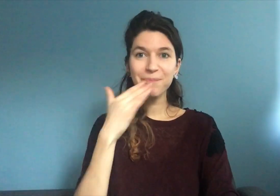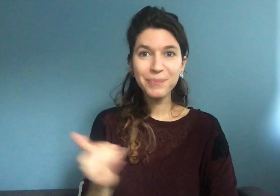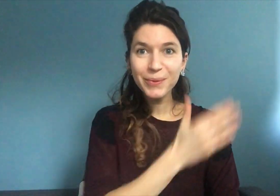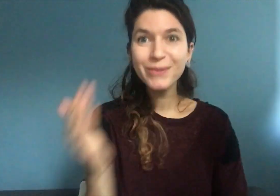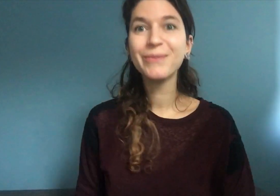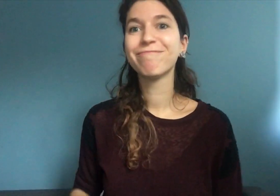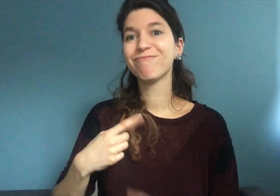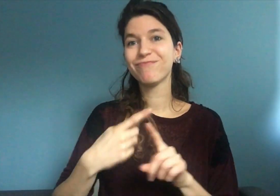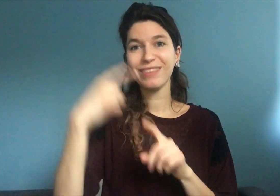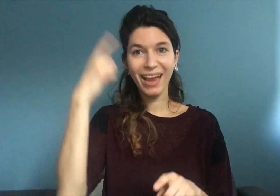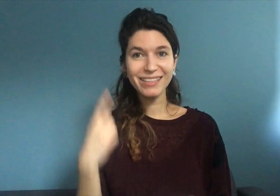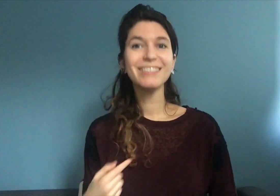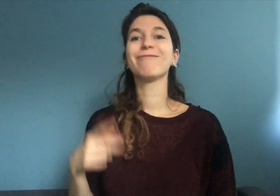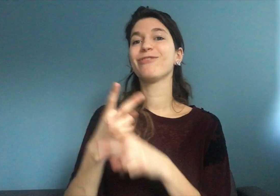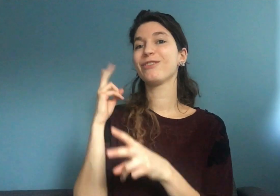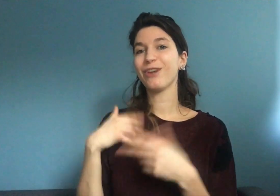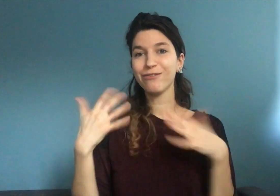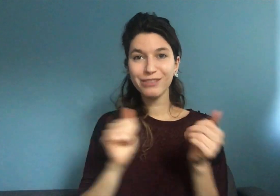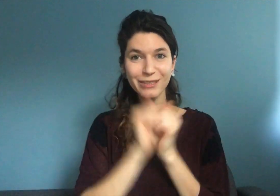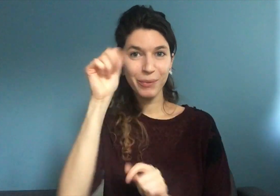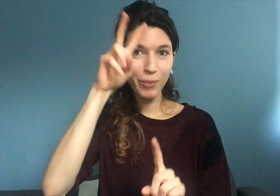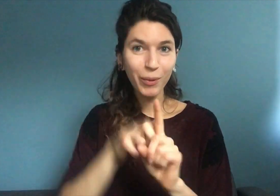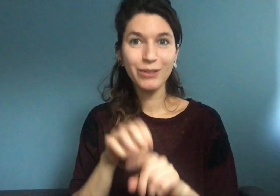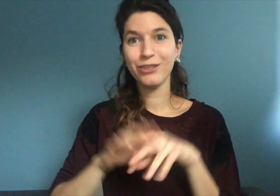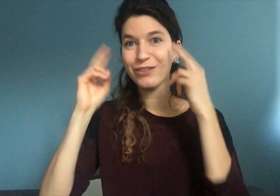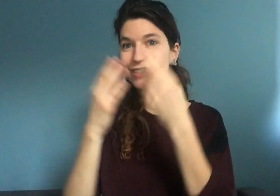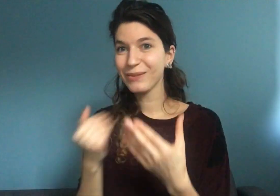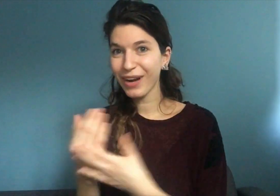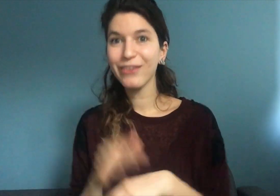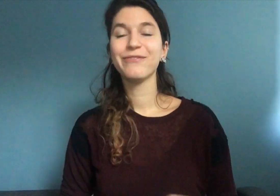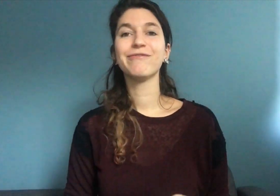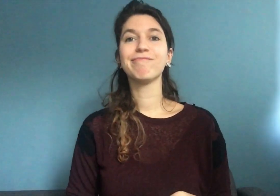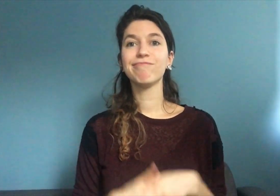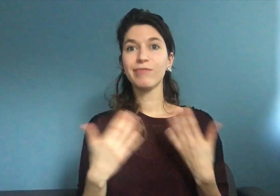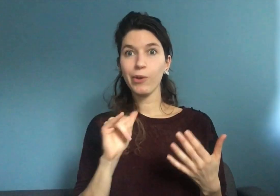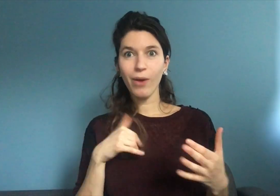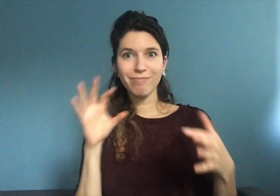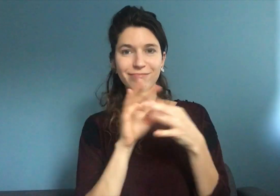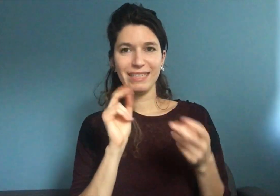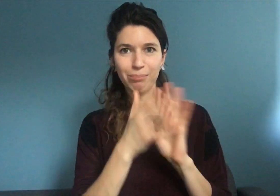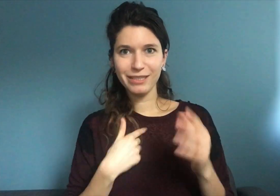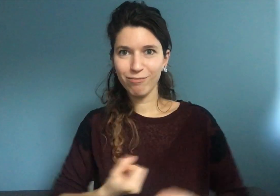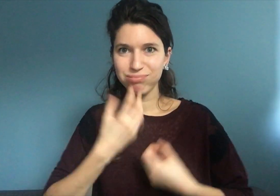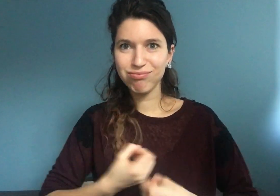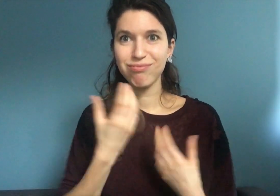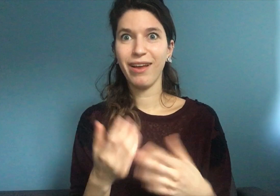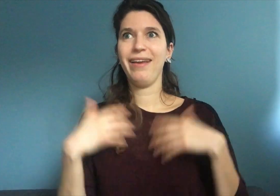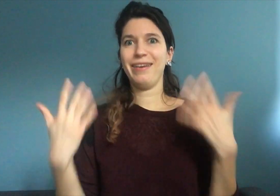Bonjour à tous! Je m’appelle Alice. J’ai été diplômée en anthropologie à l’UCL il y a deux ans. Qu’est ce que je peux bien partager sur mon expérience au KAP Signes?